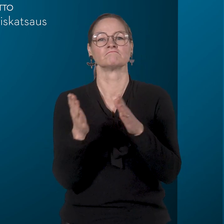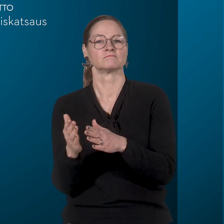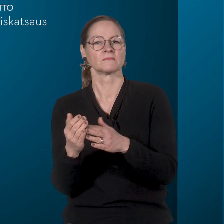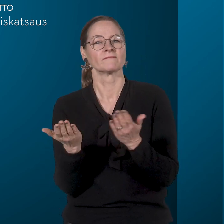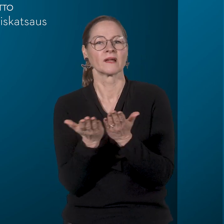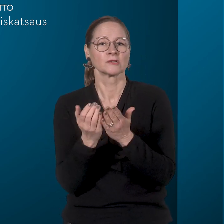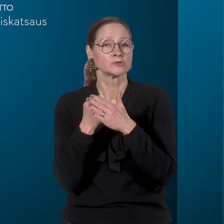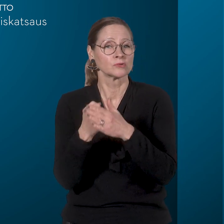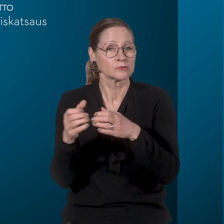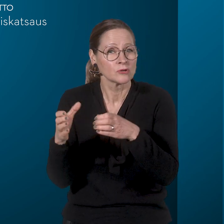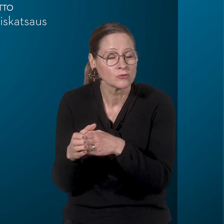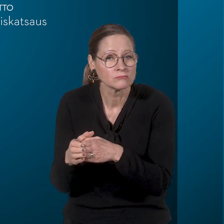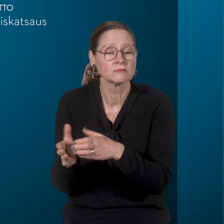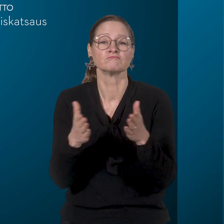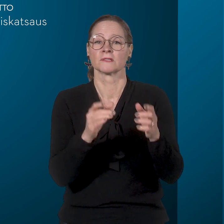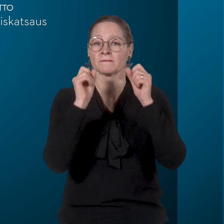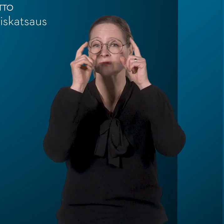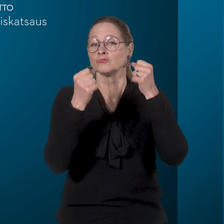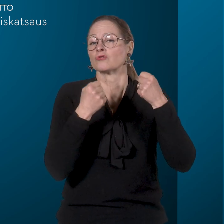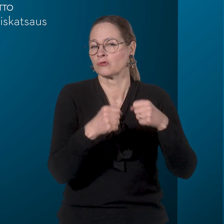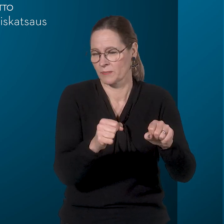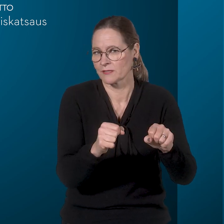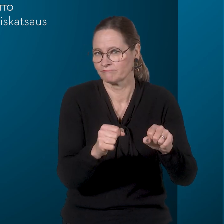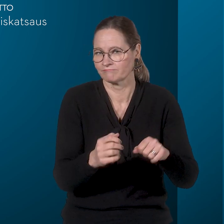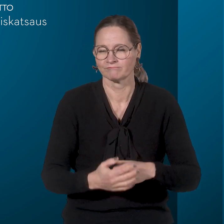vertaistukiryhmiin ja virkistystoimintaan.